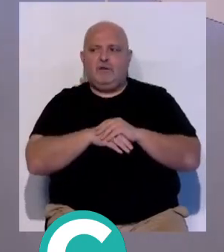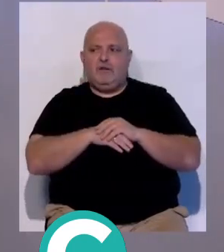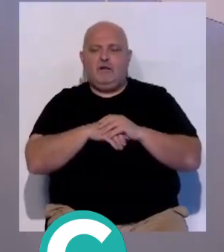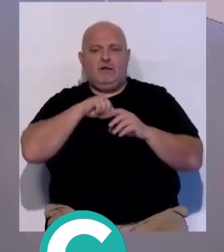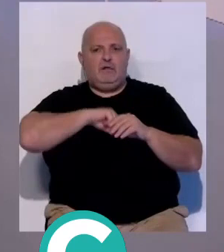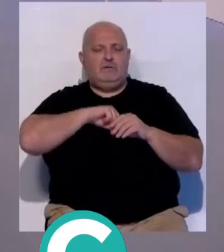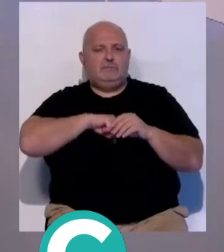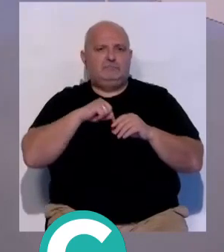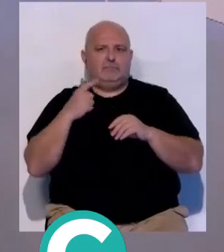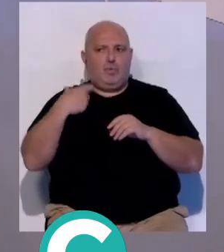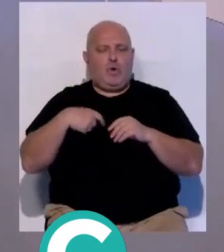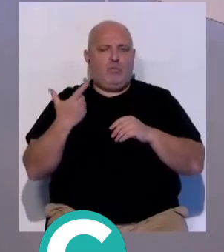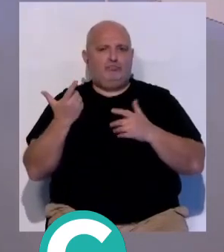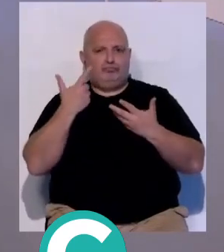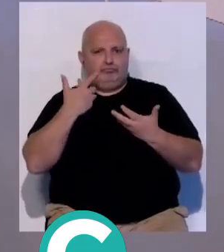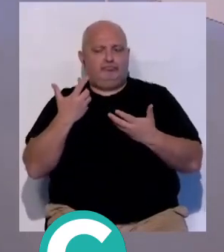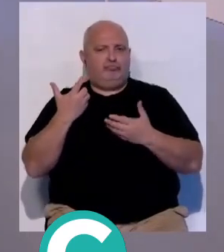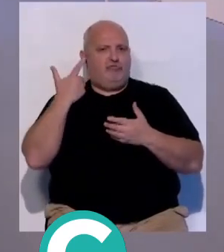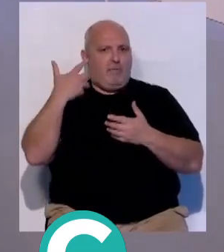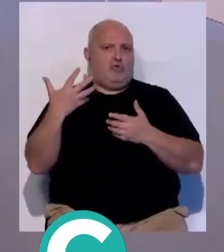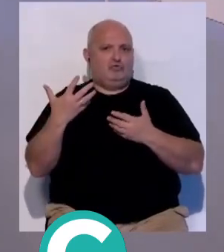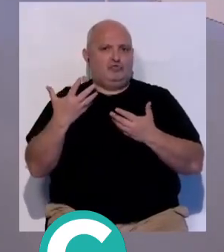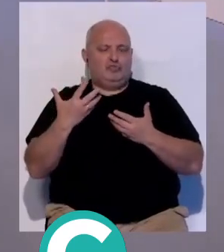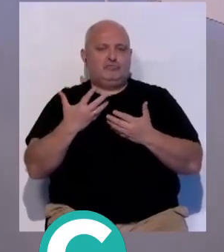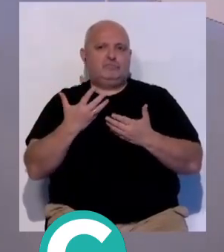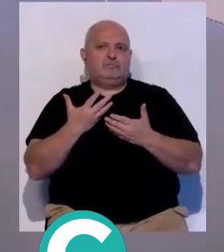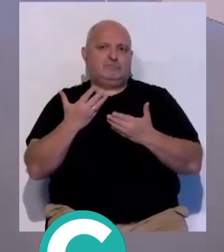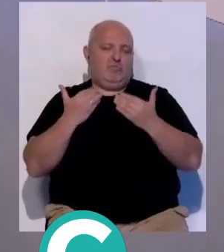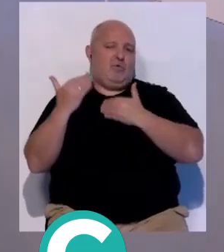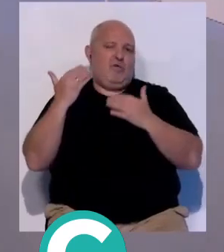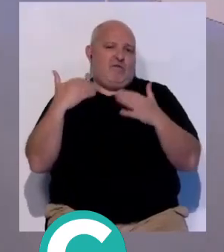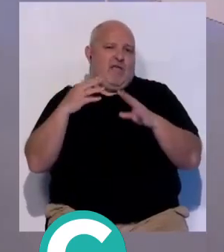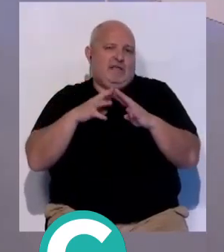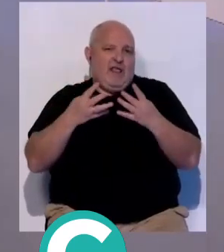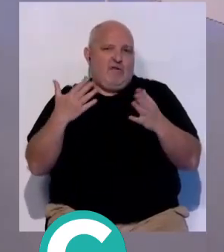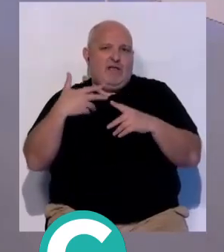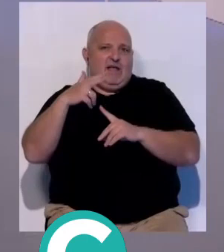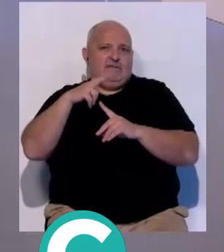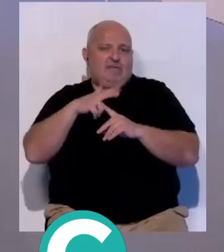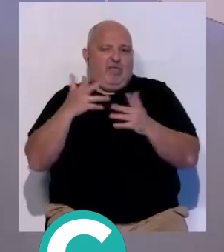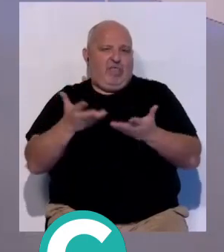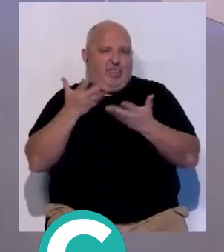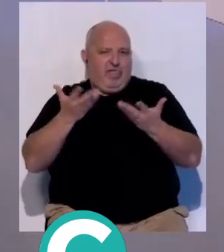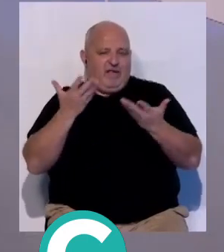era tener un caché Y eso hace que bueno Y también se leía claro toda esa depresiones que estaba